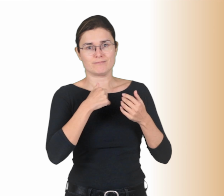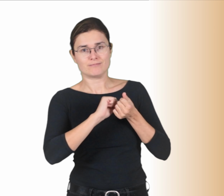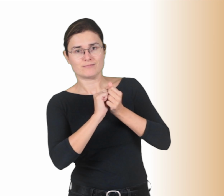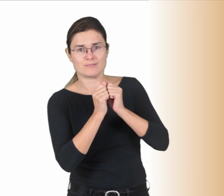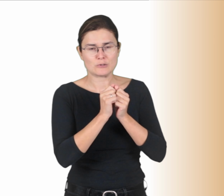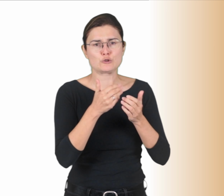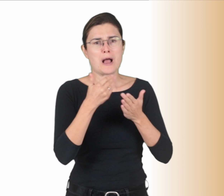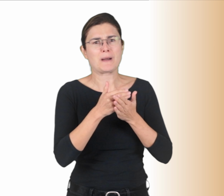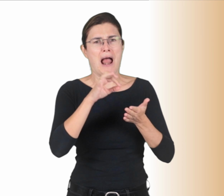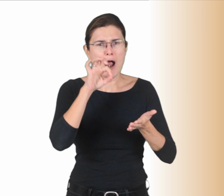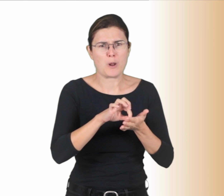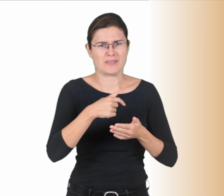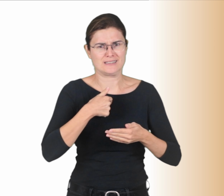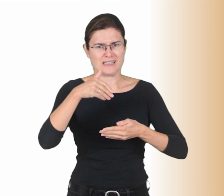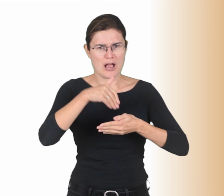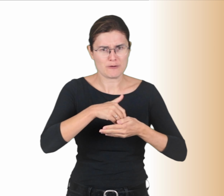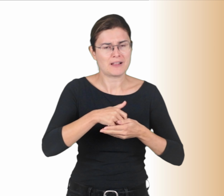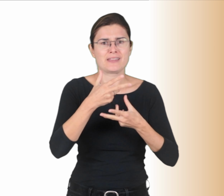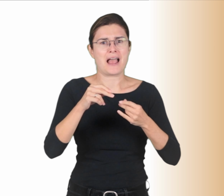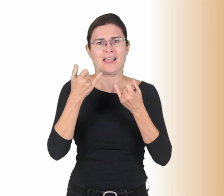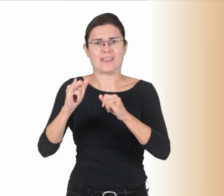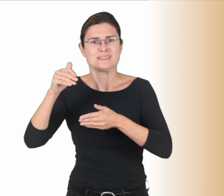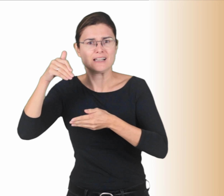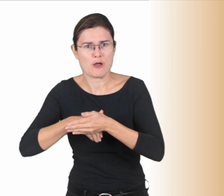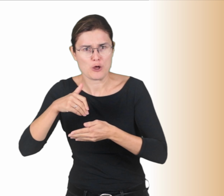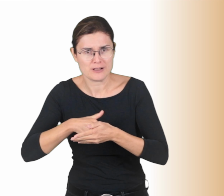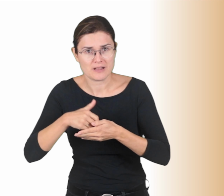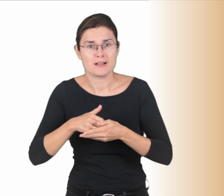że zachował się tak lub inaczej.